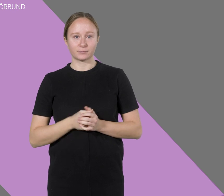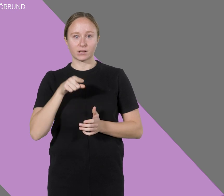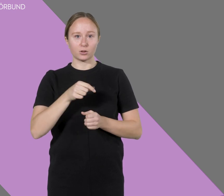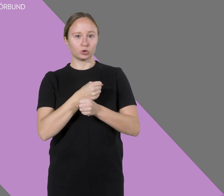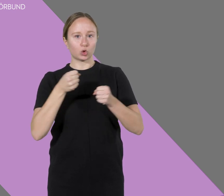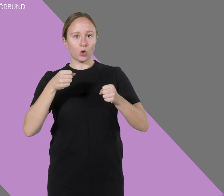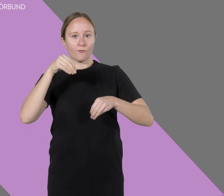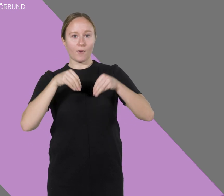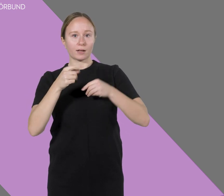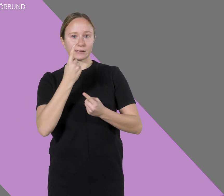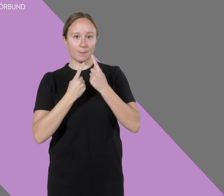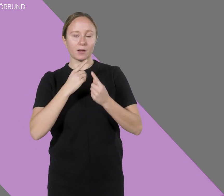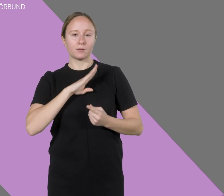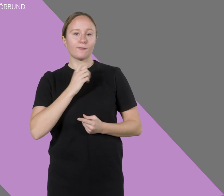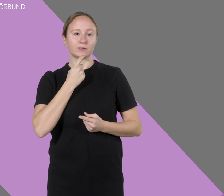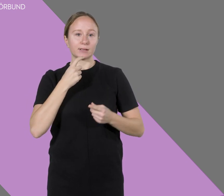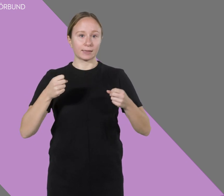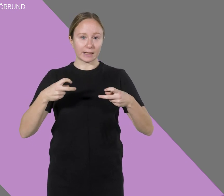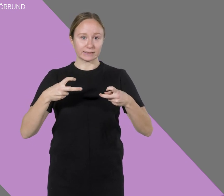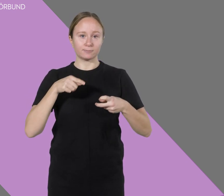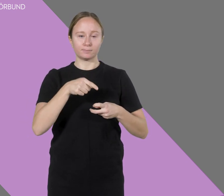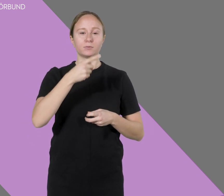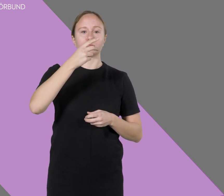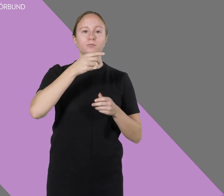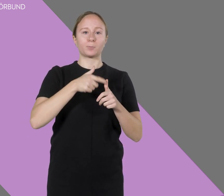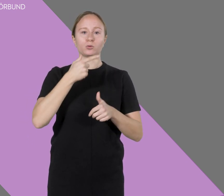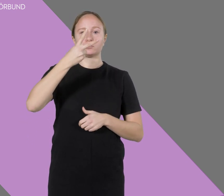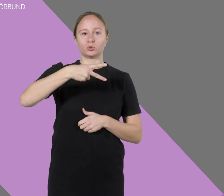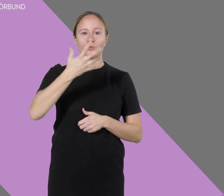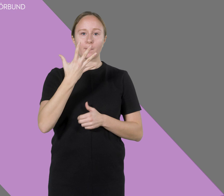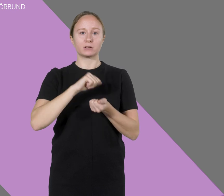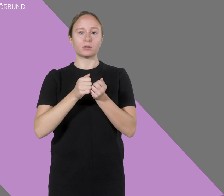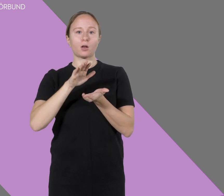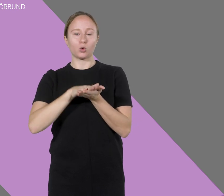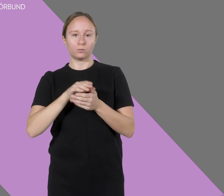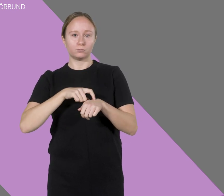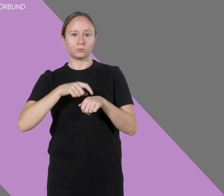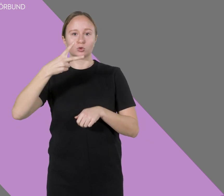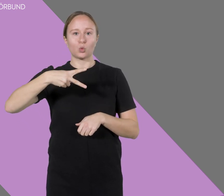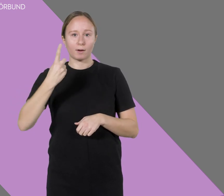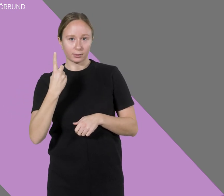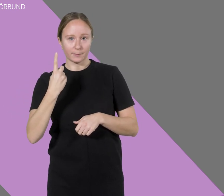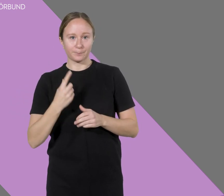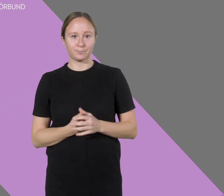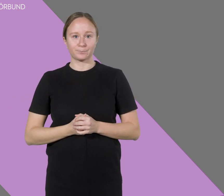Den stora valdebatten, som har finsk text, följer den 25 januari kl. 21.00.